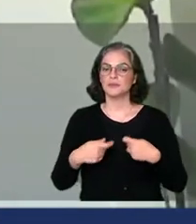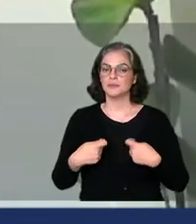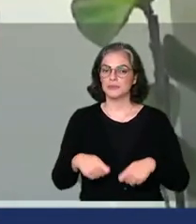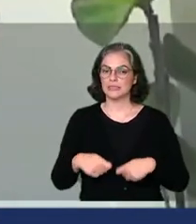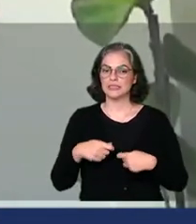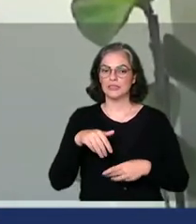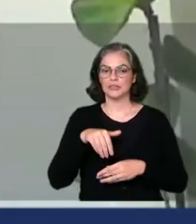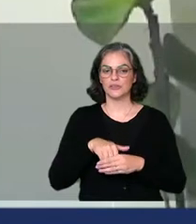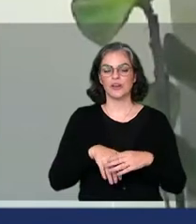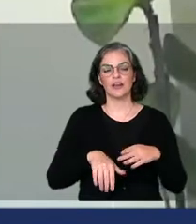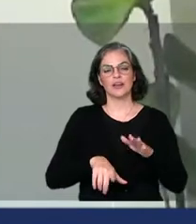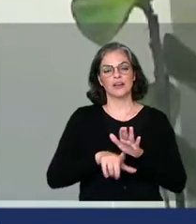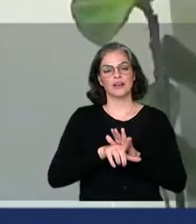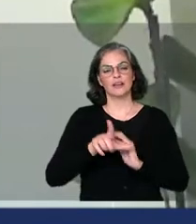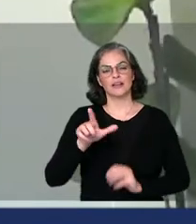ESSE GRANDE ARTISTA, GRANDE COLABORADOR DA CULTURA